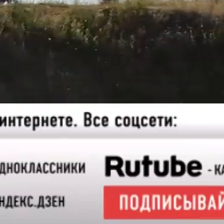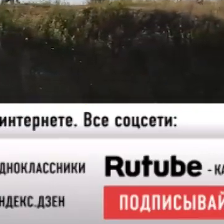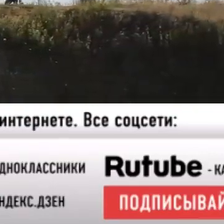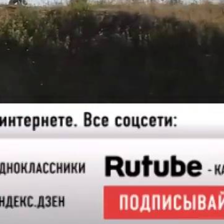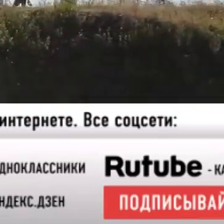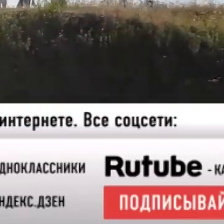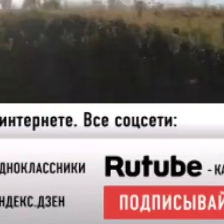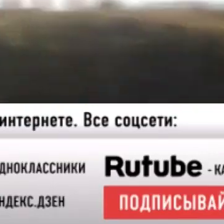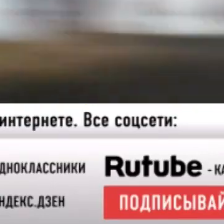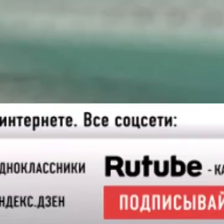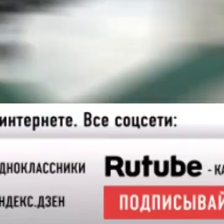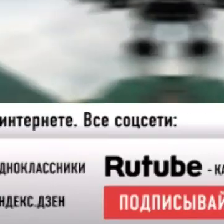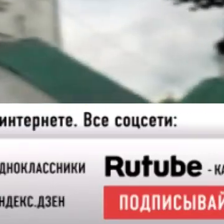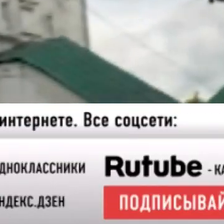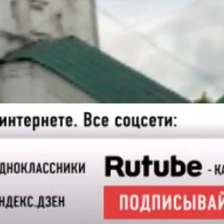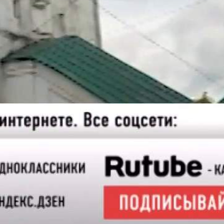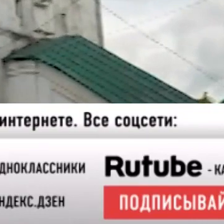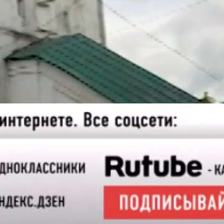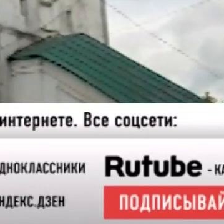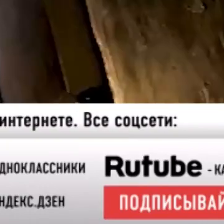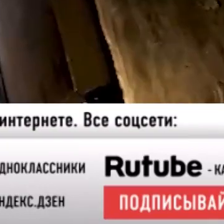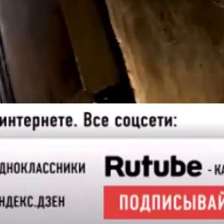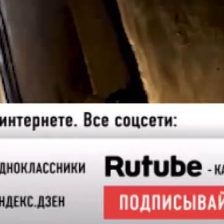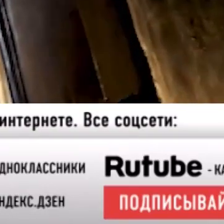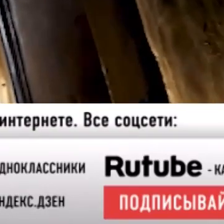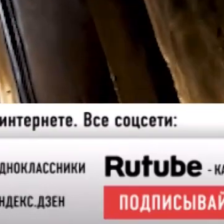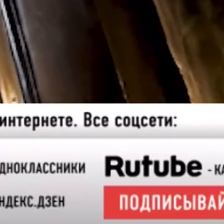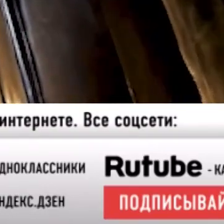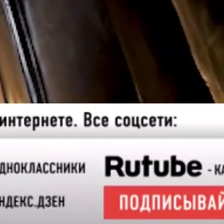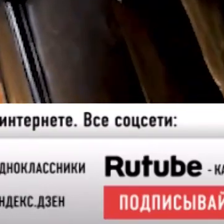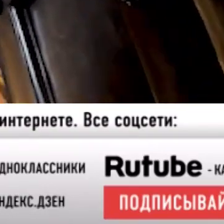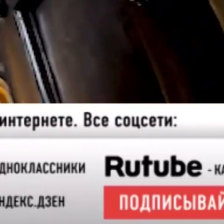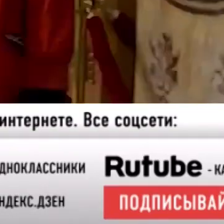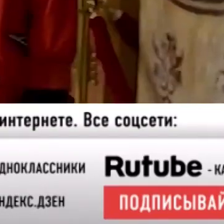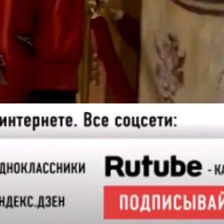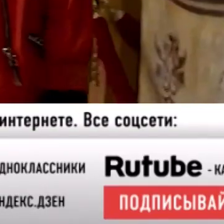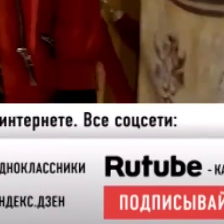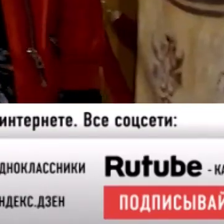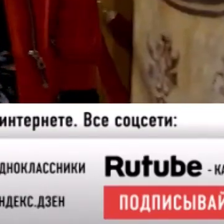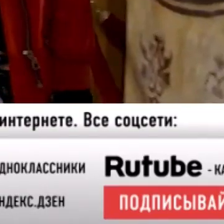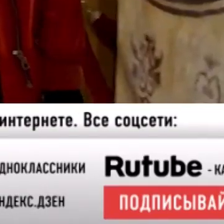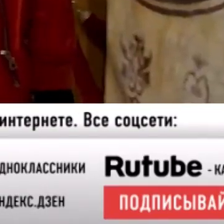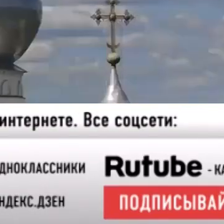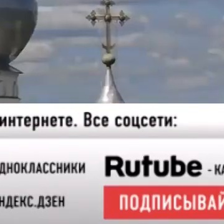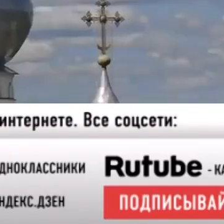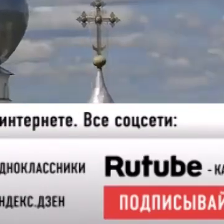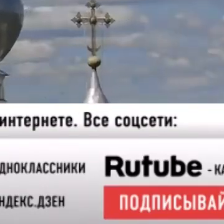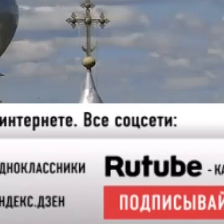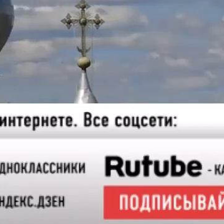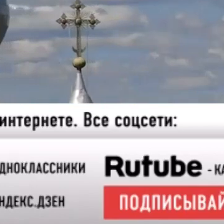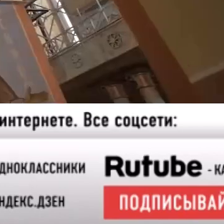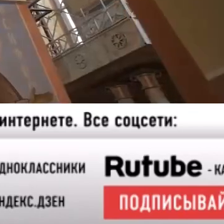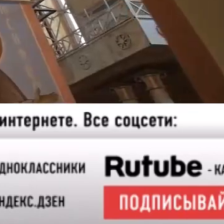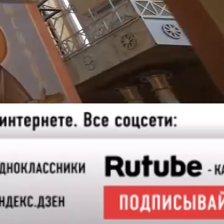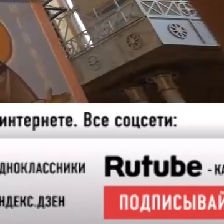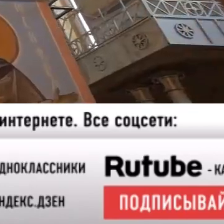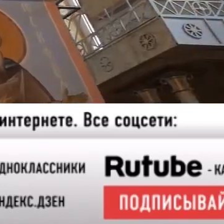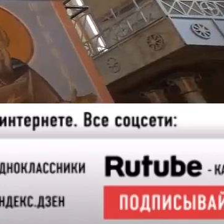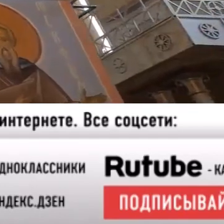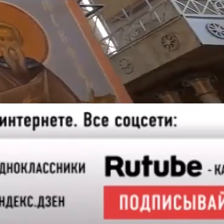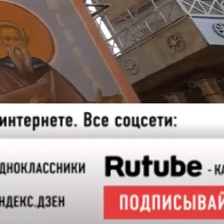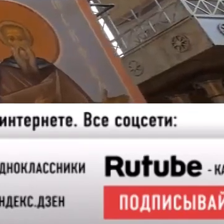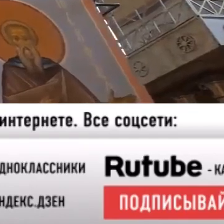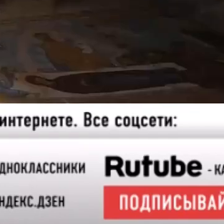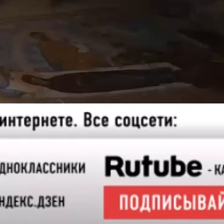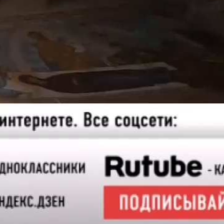с памятным крестом и Страшный суд Мы видим на одной стороне [музыка]